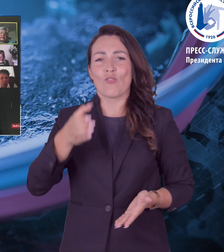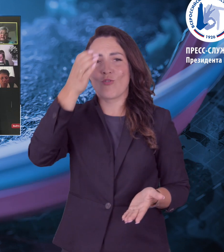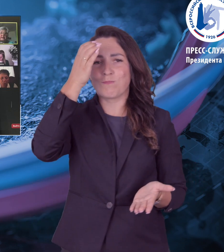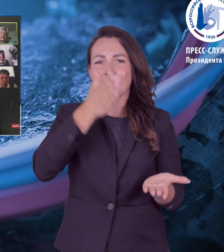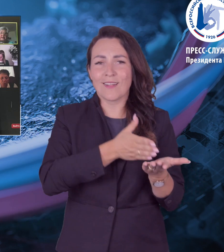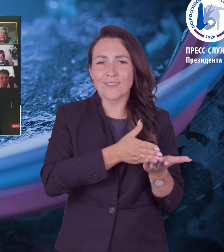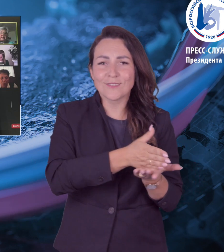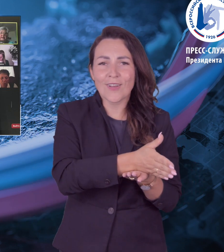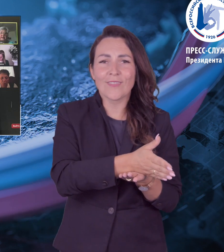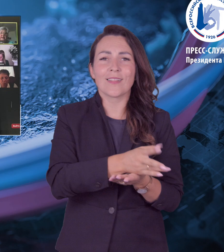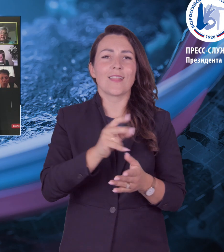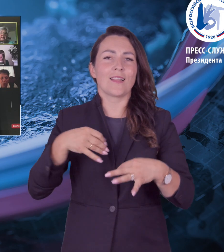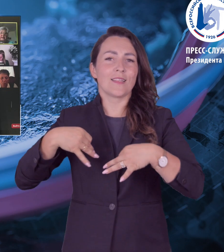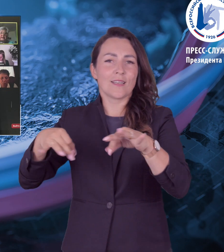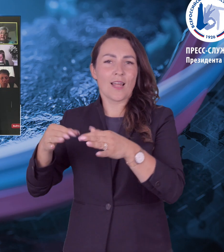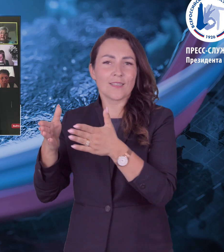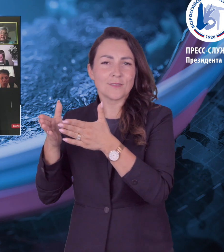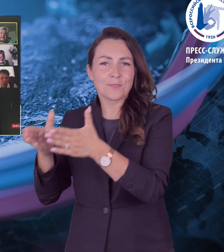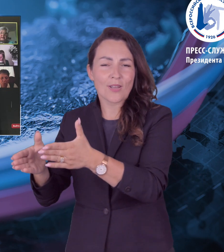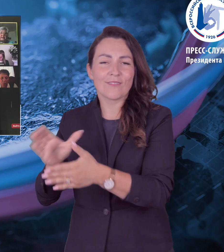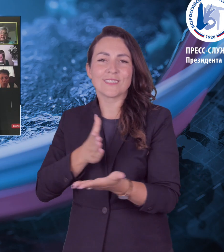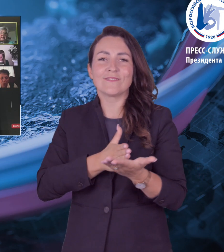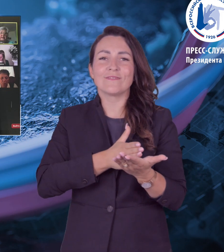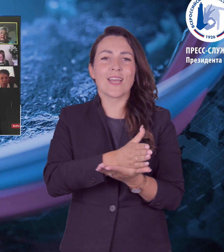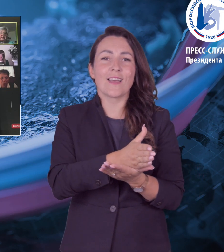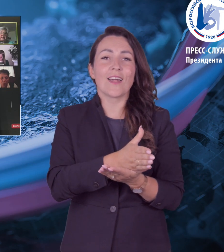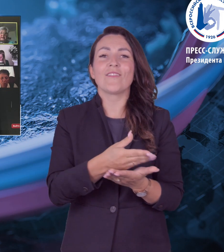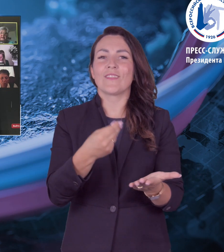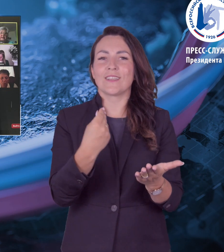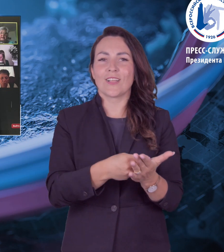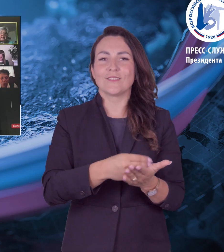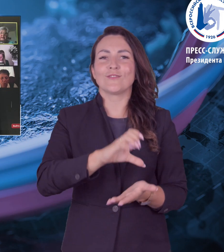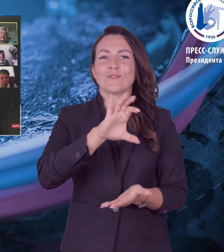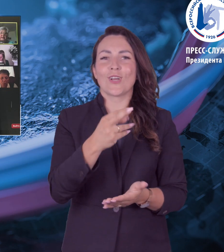в образовании, на транспорте в сфере финансовых и